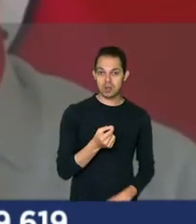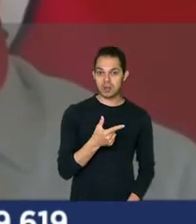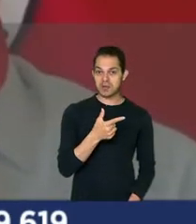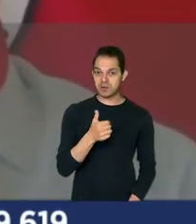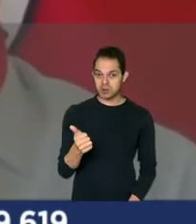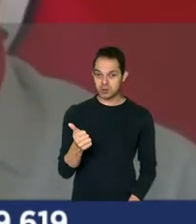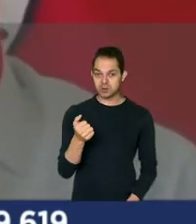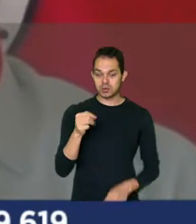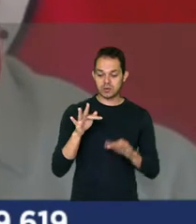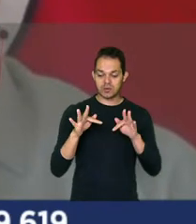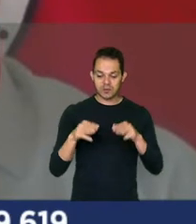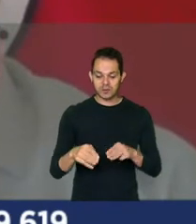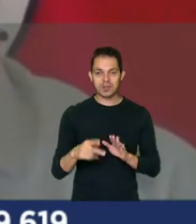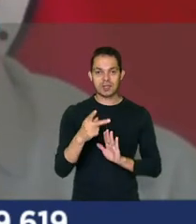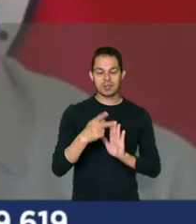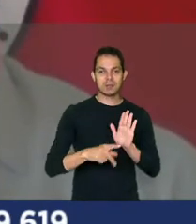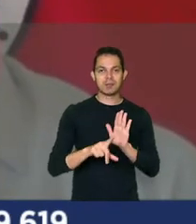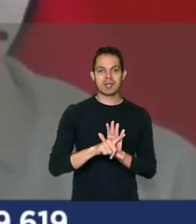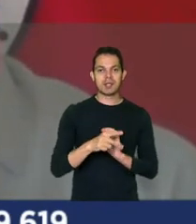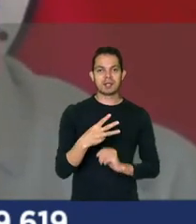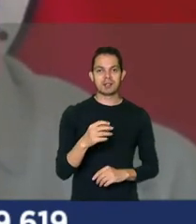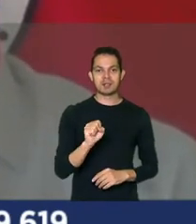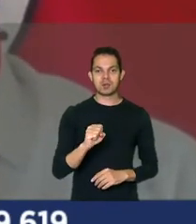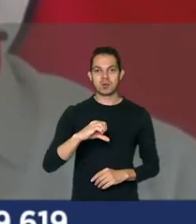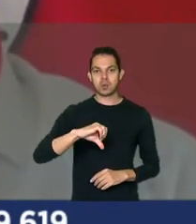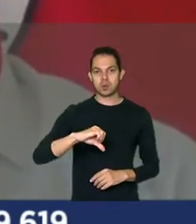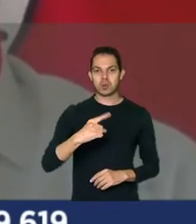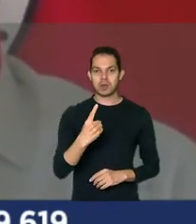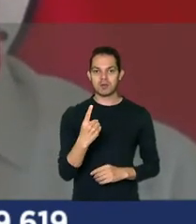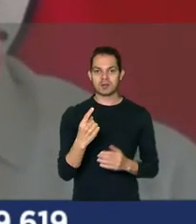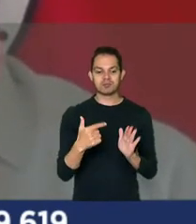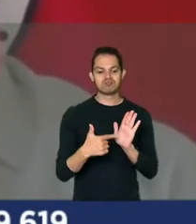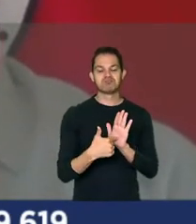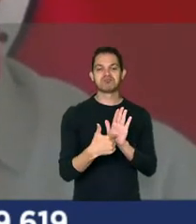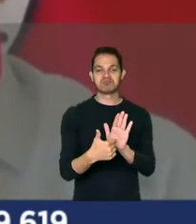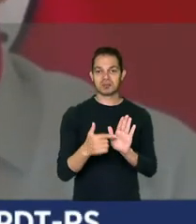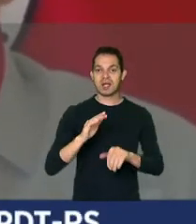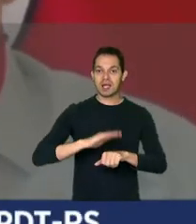FINAL DO ANO DE 2021, APRESENTEI O PL 3891, QUE TRATA DE UM TEMA QUE PARA MIM